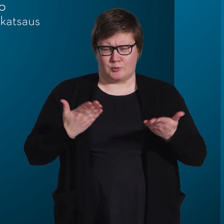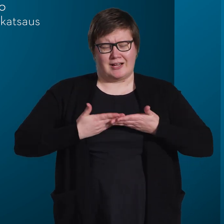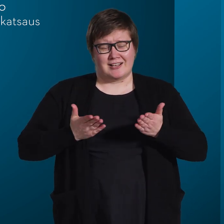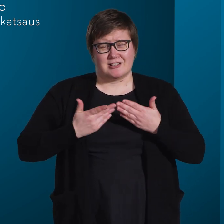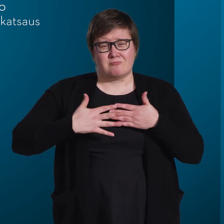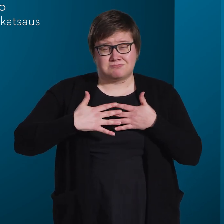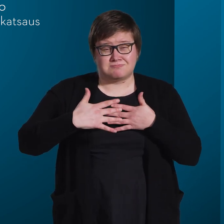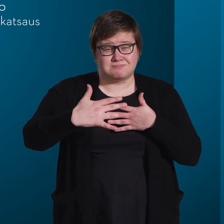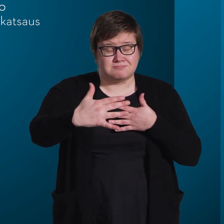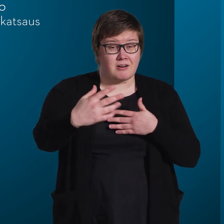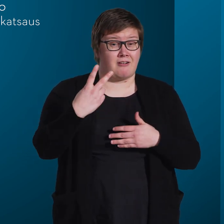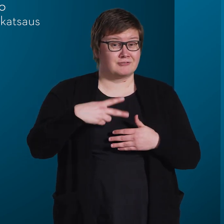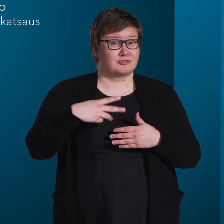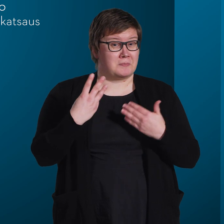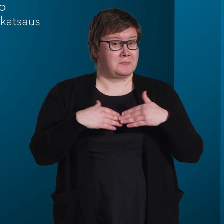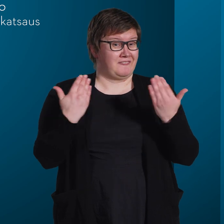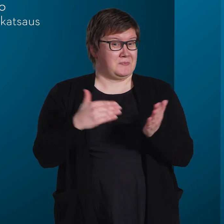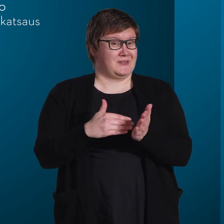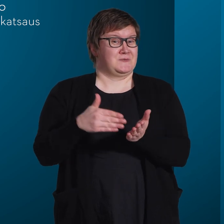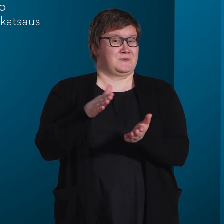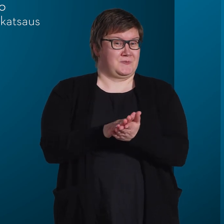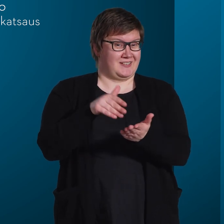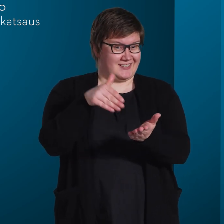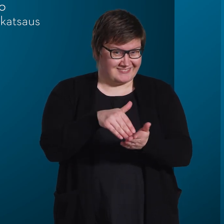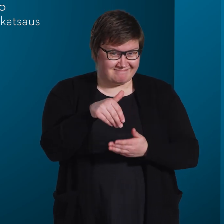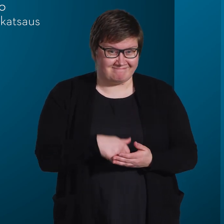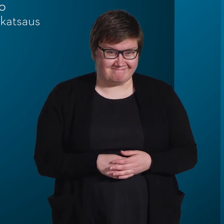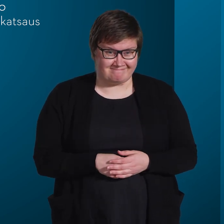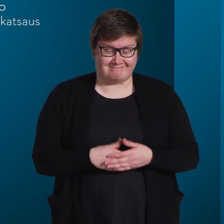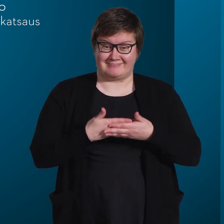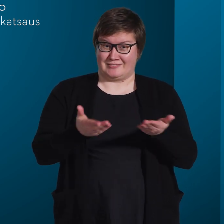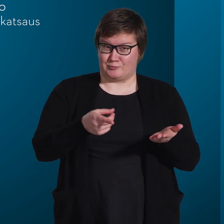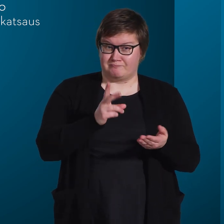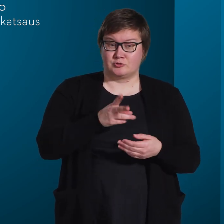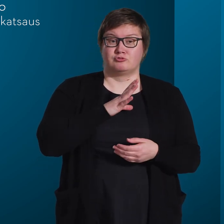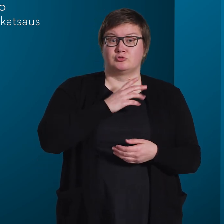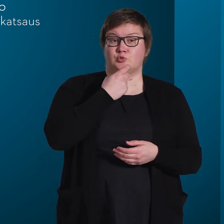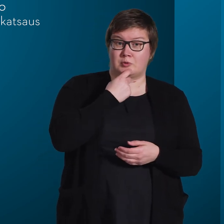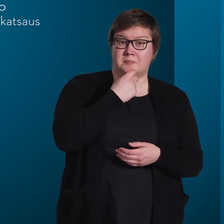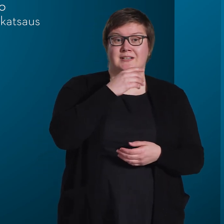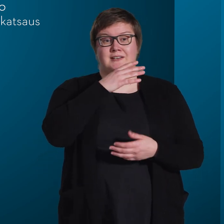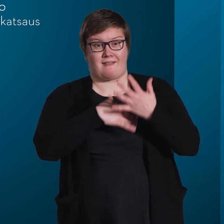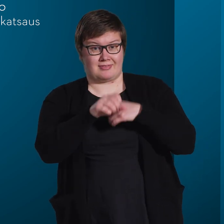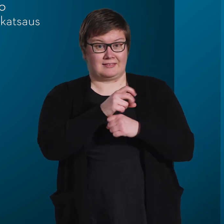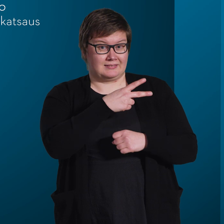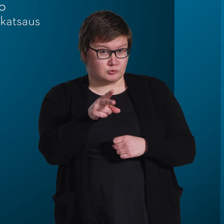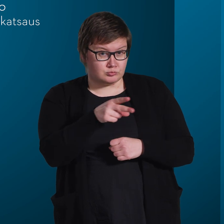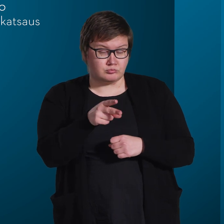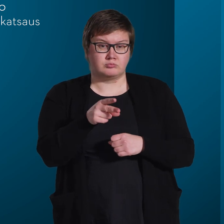ja esityskausi jatkuu 23.marraskuuta asti. Esitys on tekstitetty suomeksi ja englanniksi, -